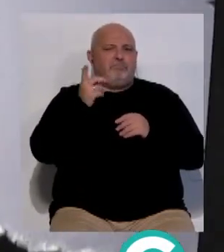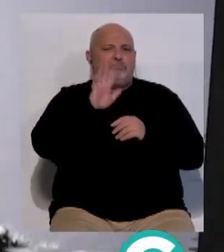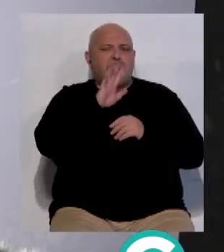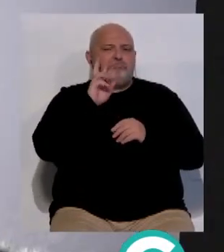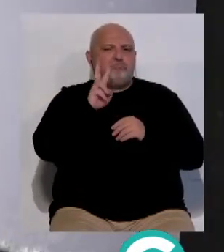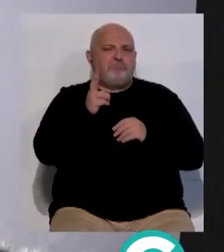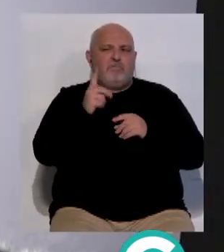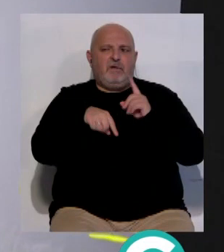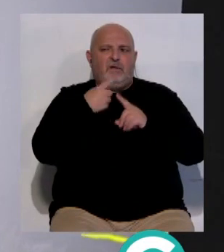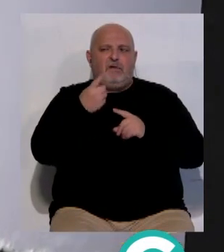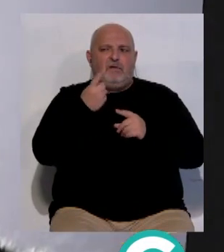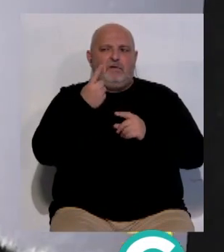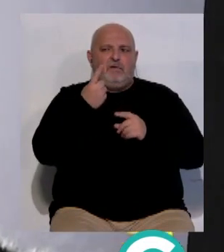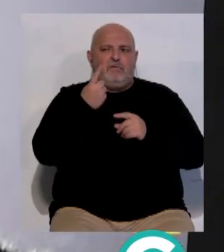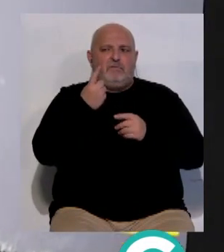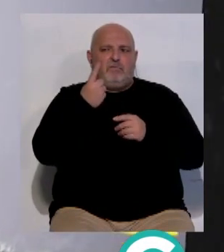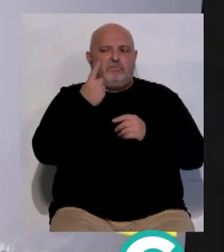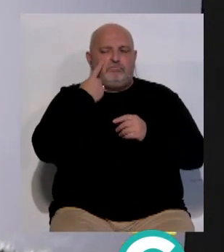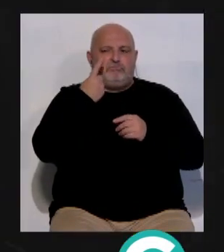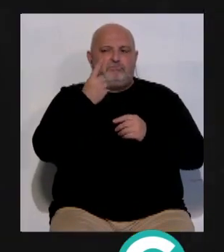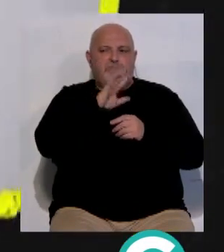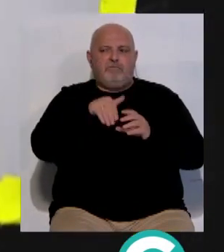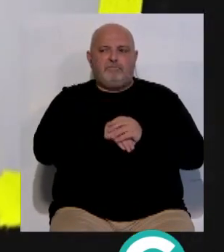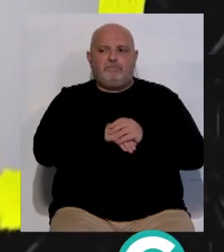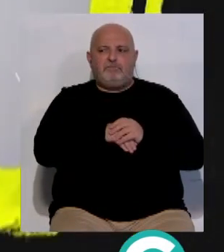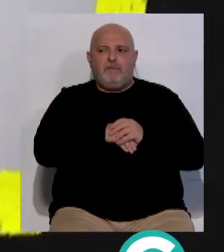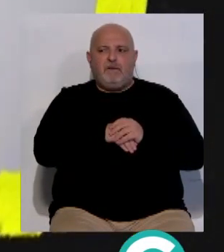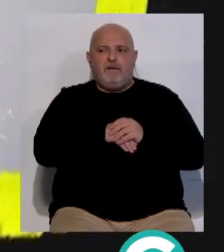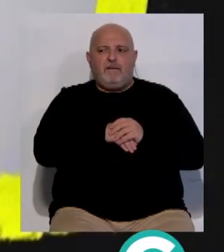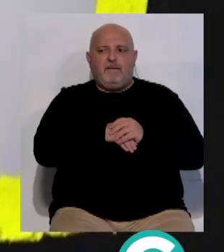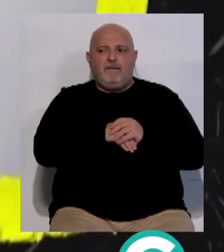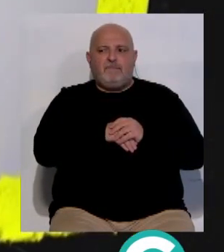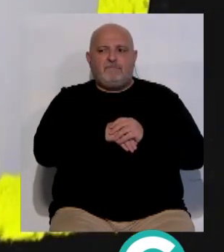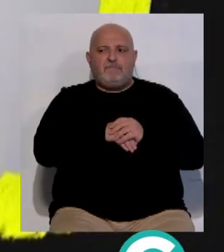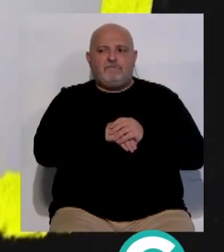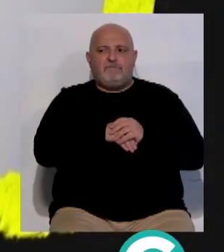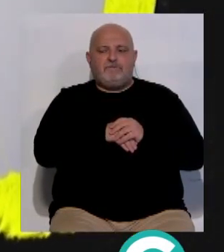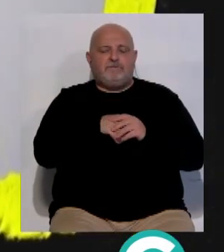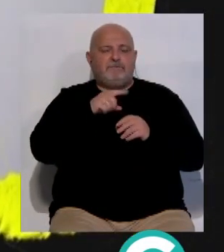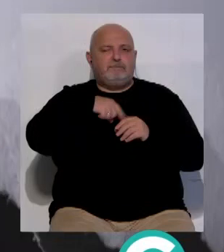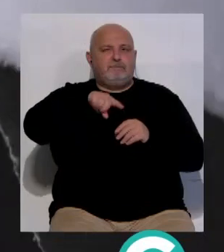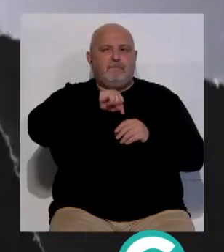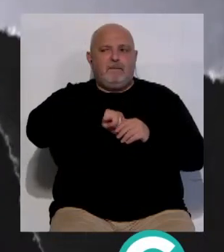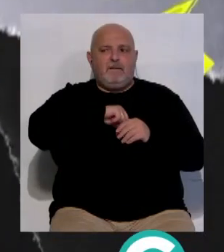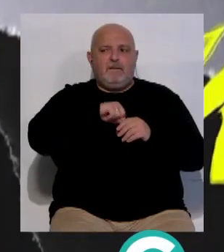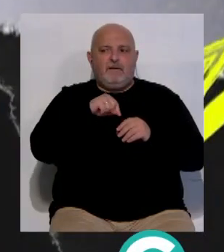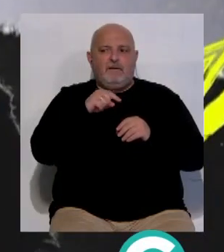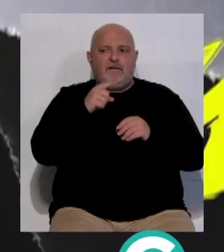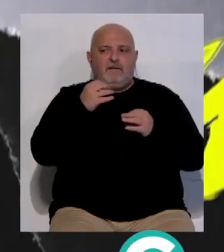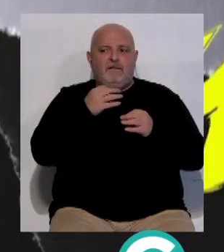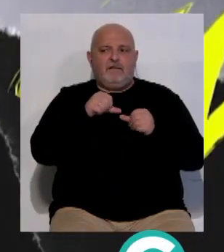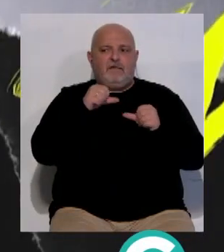parece después de haberla visto una y otra vez bueno nosotros que somos un equipo que